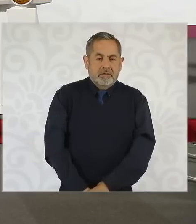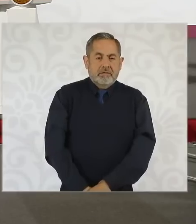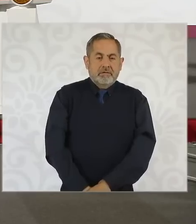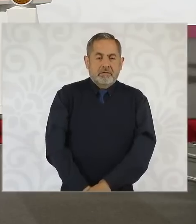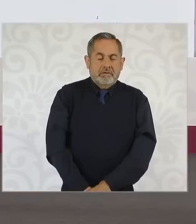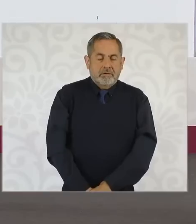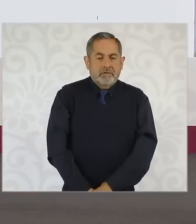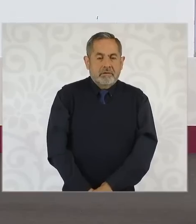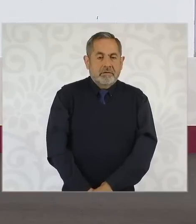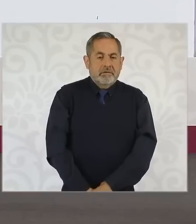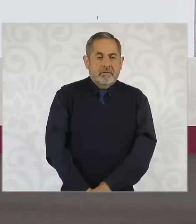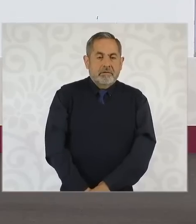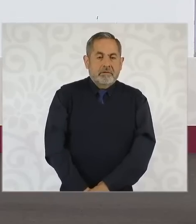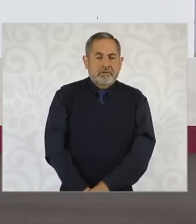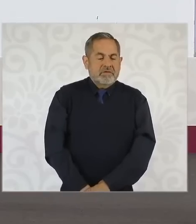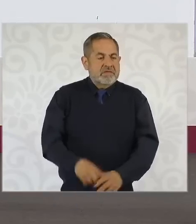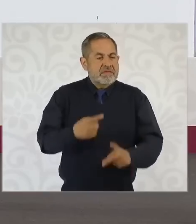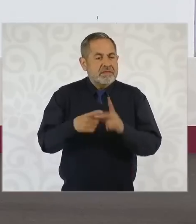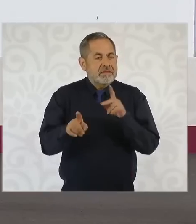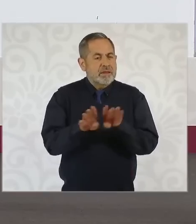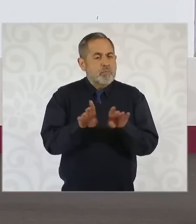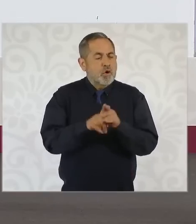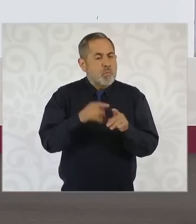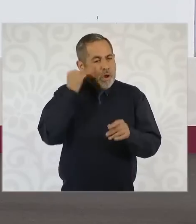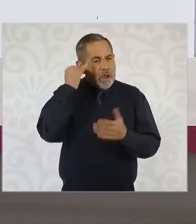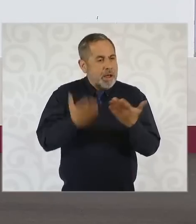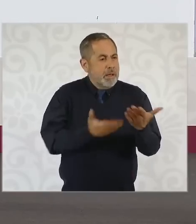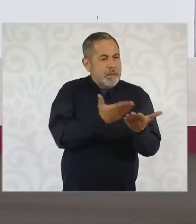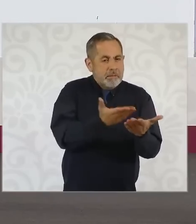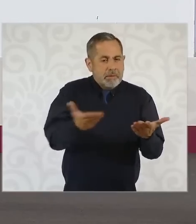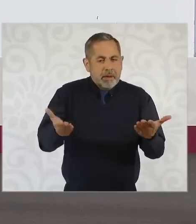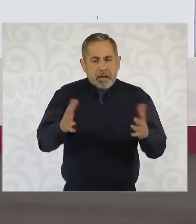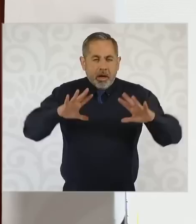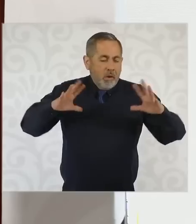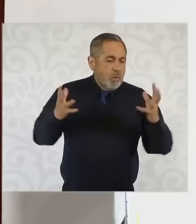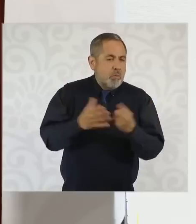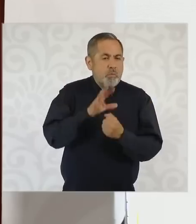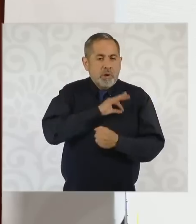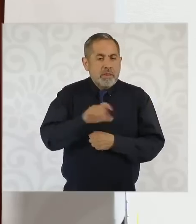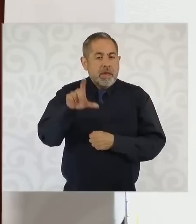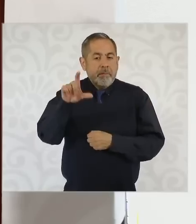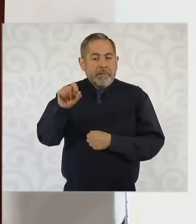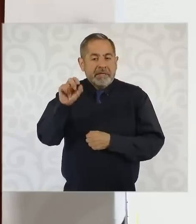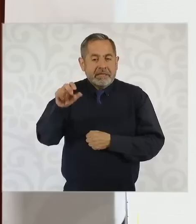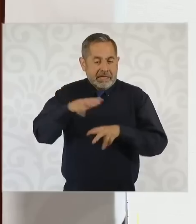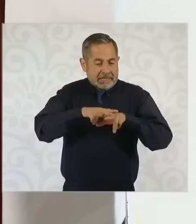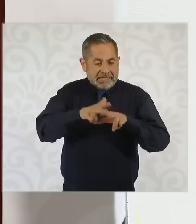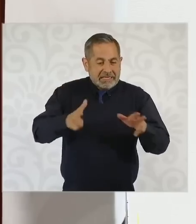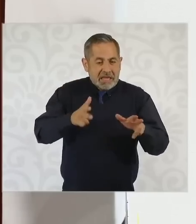iniciar la licitación de adquisición de cerca de 20 trenes de repavimentación para regresar a